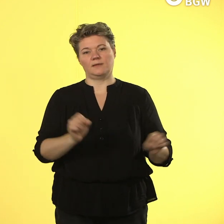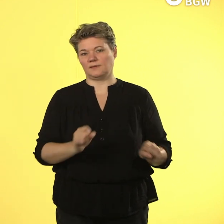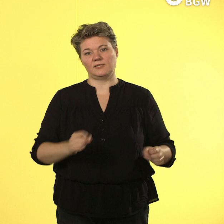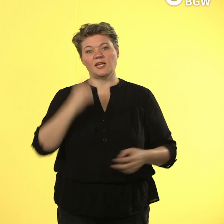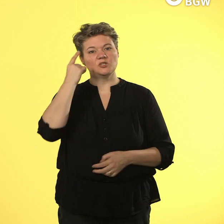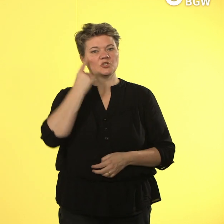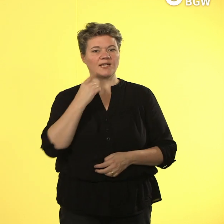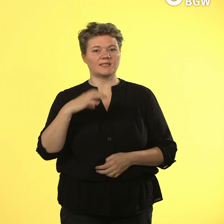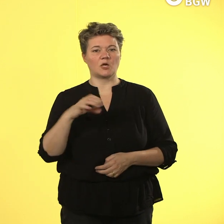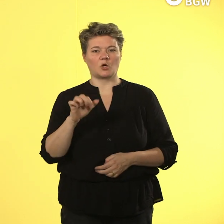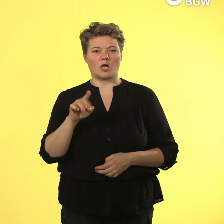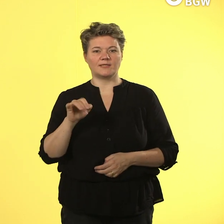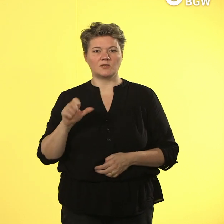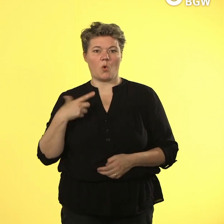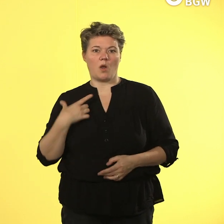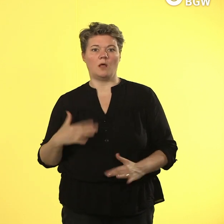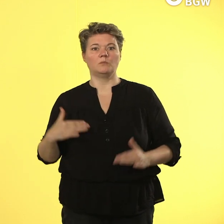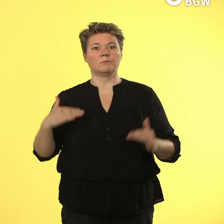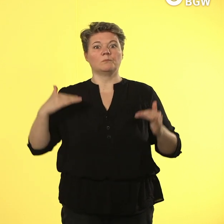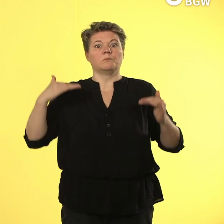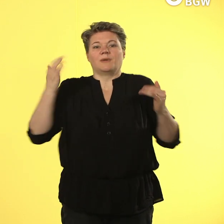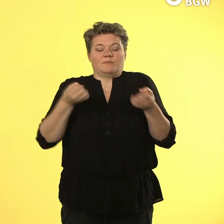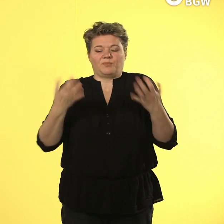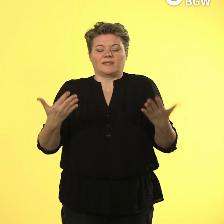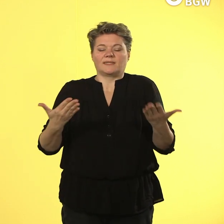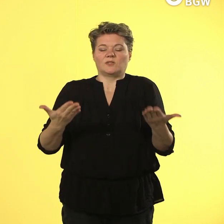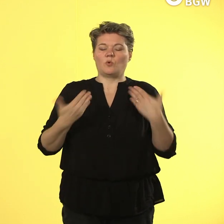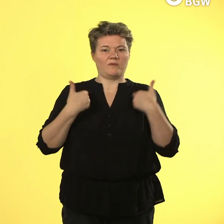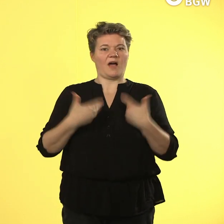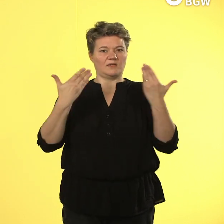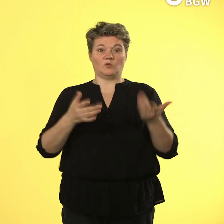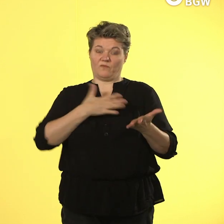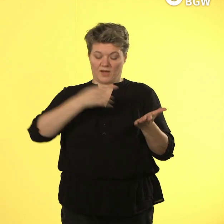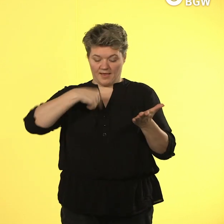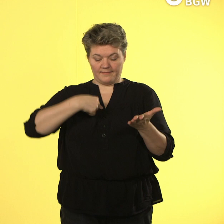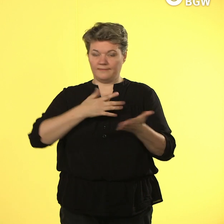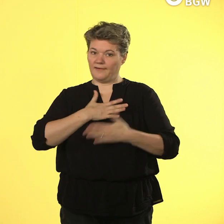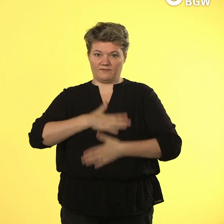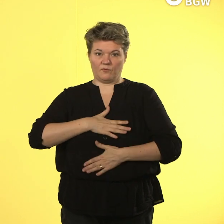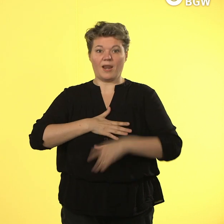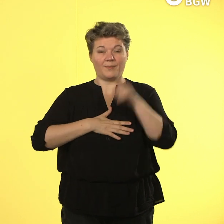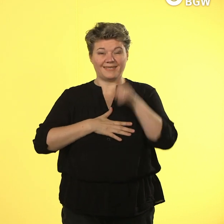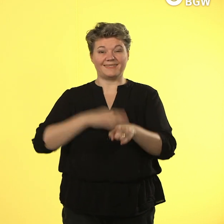Dann machen wir Dinge, die für uns nicht so gut sind. Aber ich möchte die in Zukunft eher erkennen. Das ist auch meine Einladung an Sie,